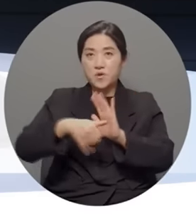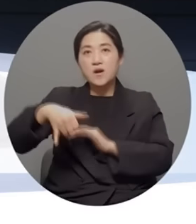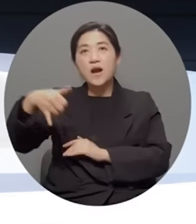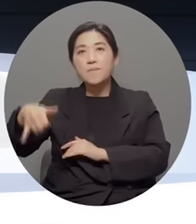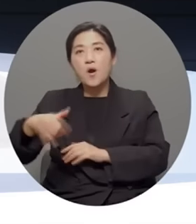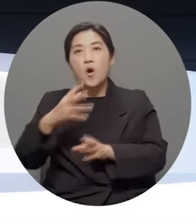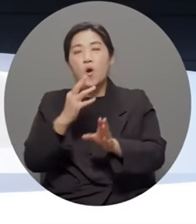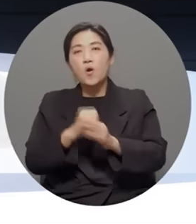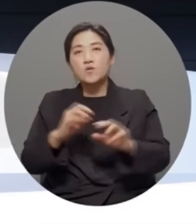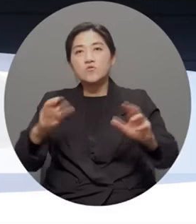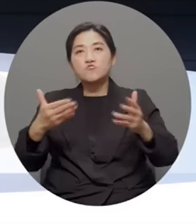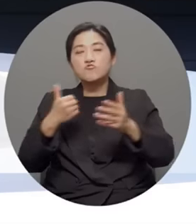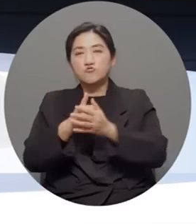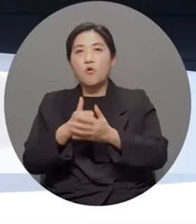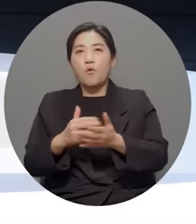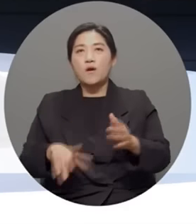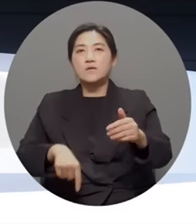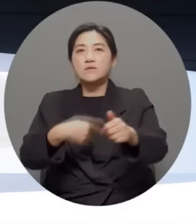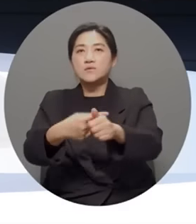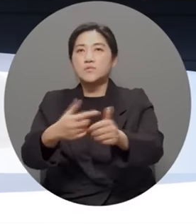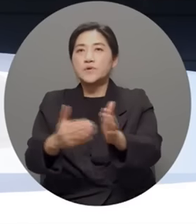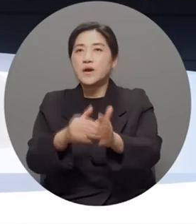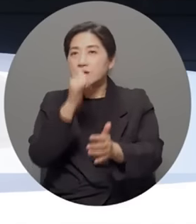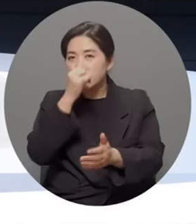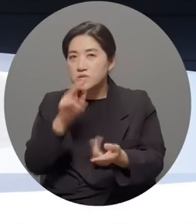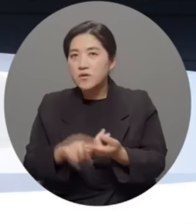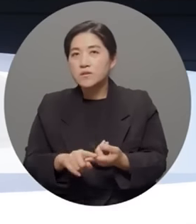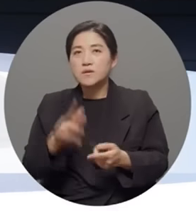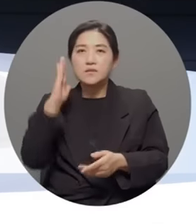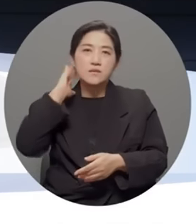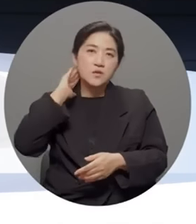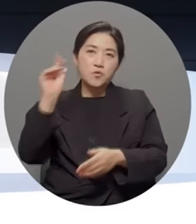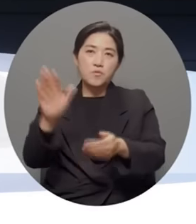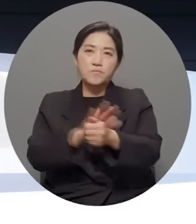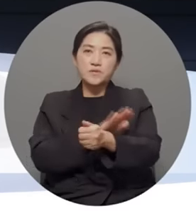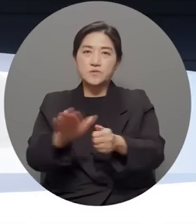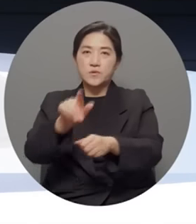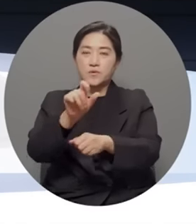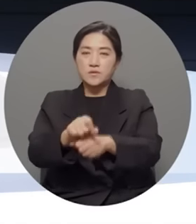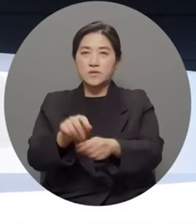MBC가 지난달 이 명품 가방이 언제 국고에 귀속이 됐는지 등에 대해서 대통령